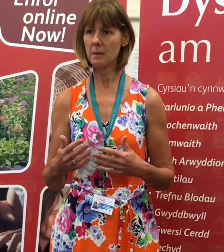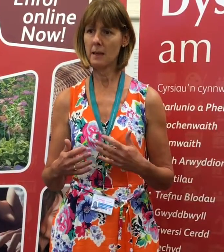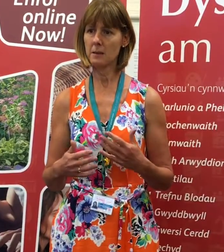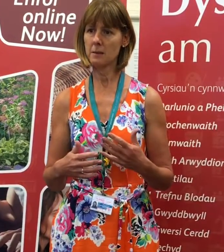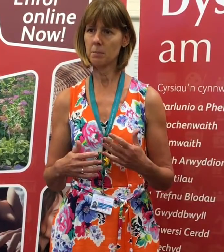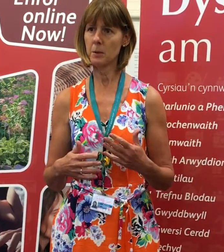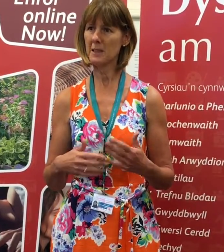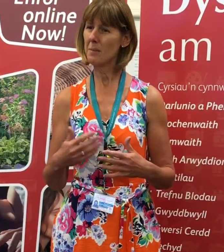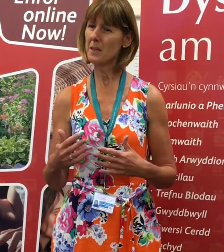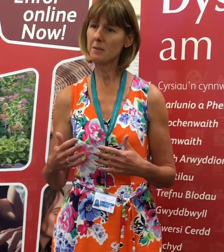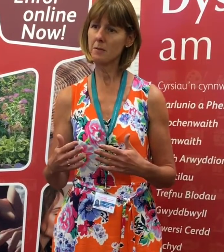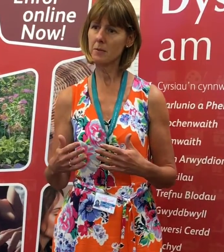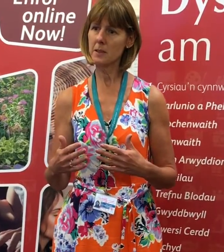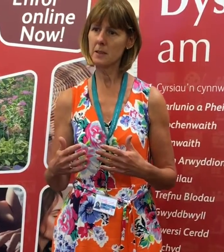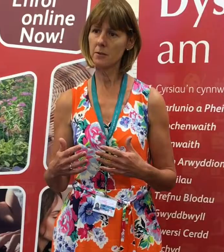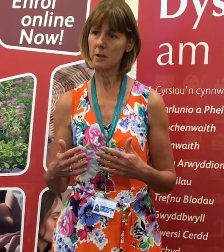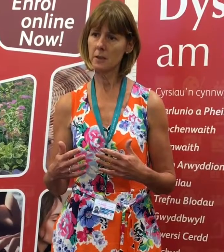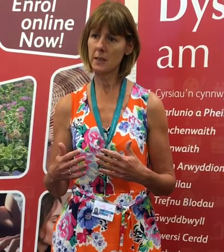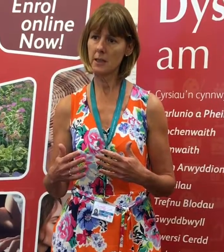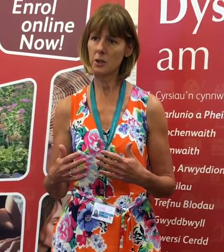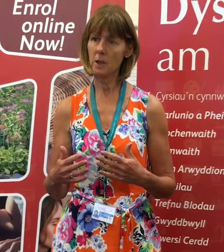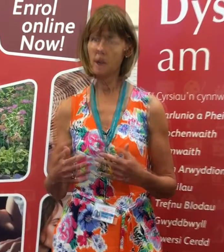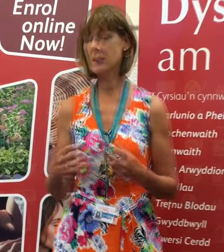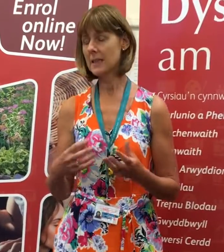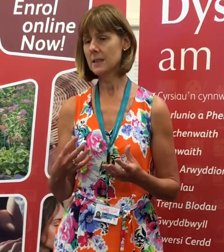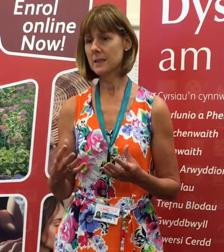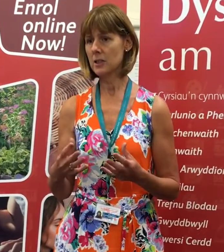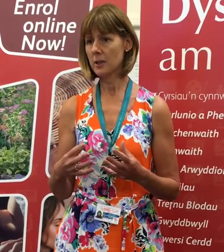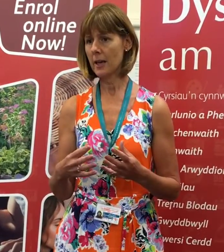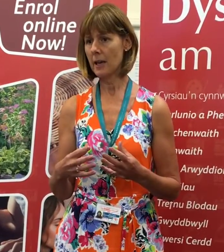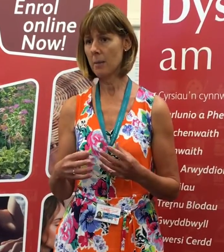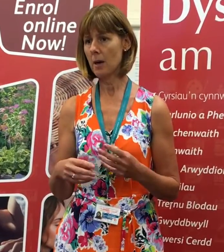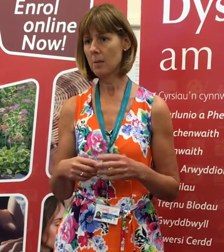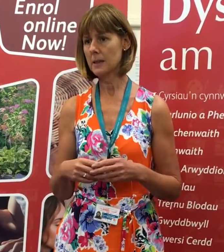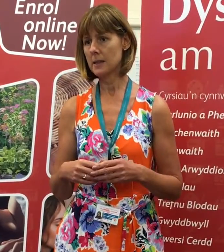it puts them at a disadvantage. mae’n eu rhoi dan anfantais. A taster session came up. Daeth sesiwn flasu i’r amlwg.